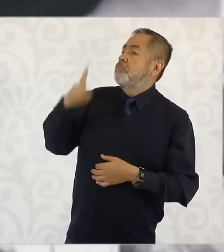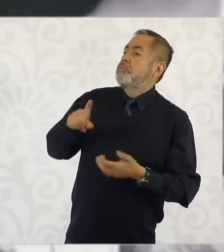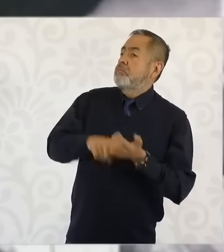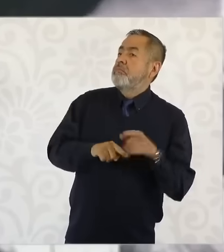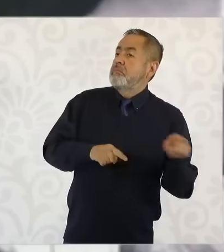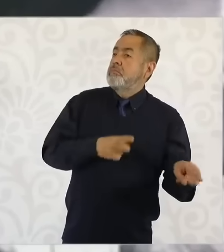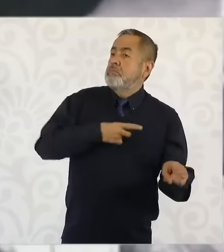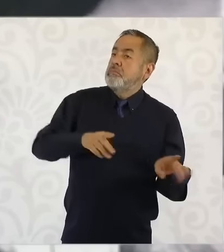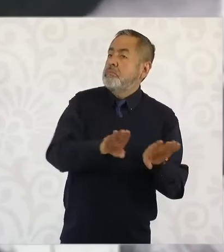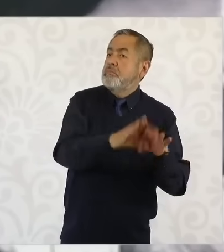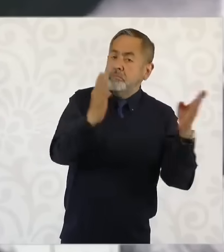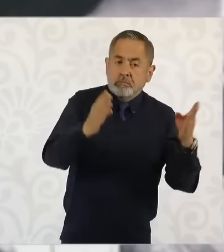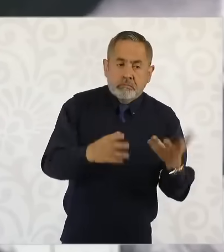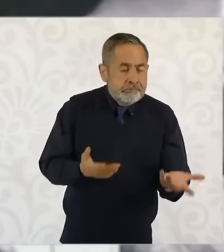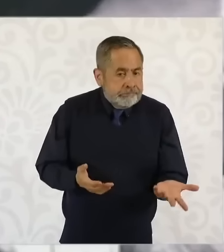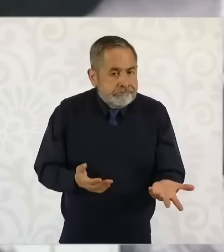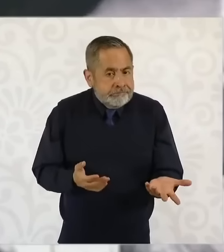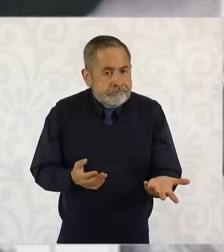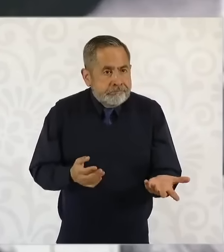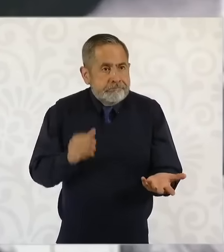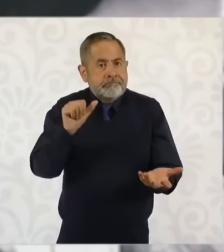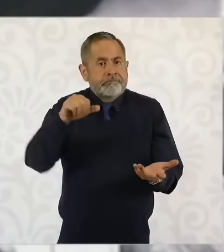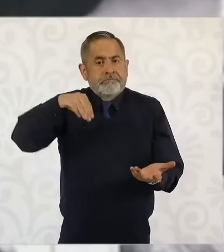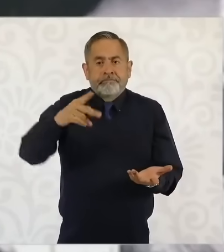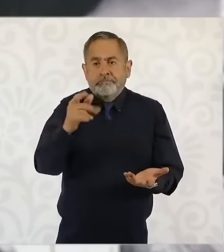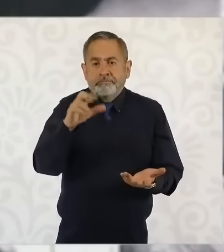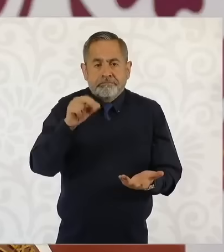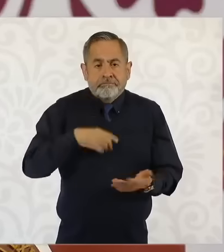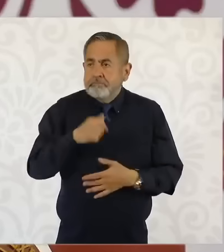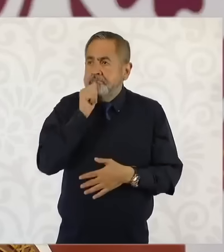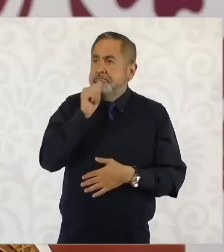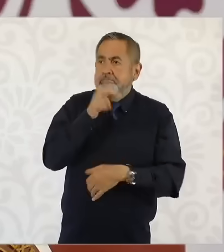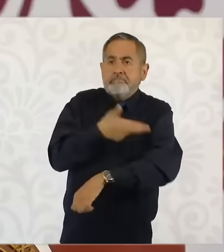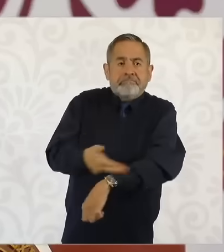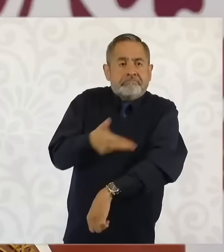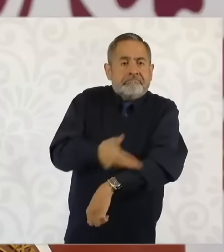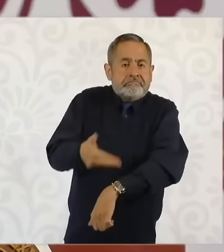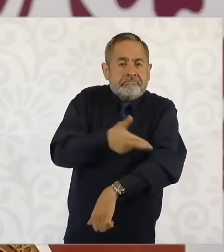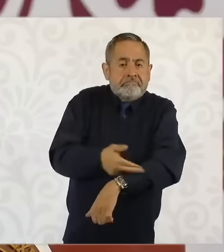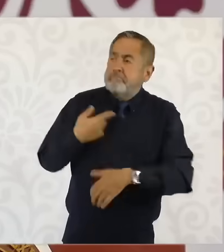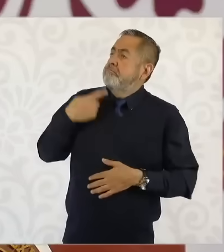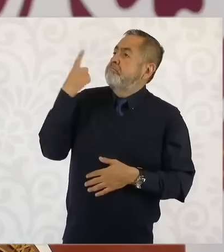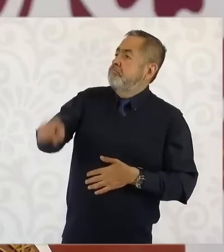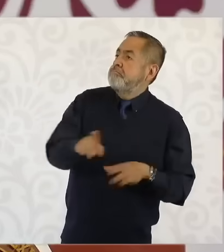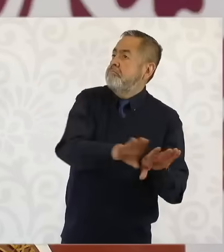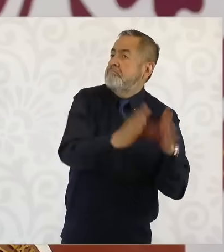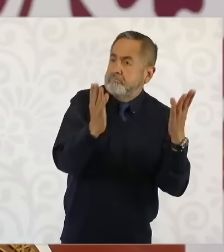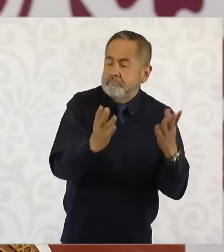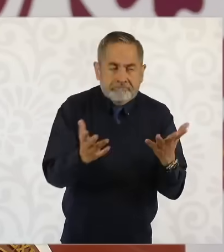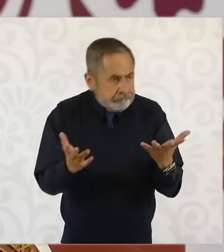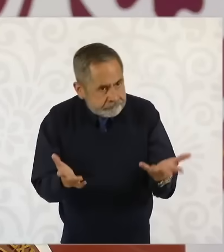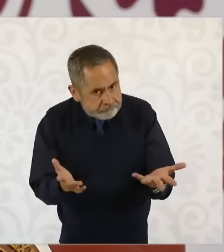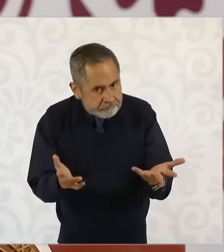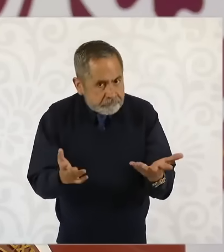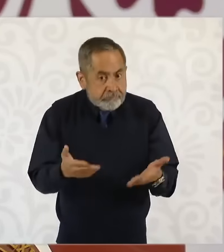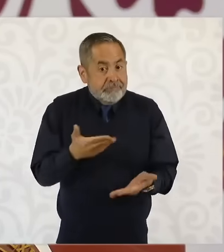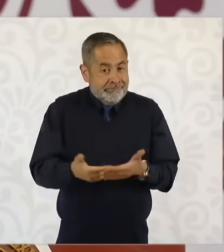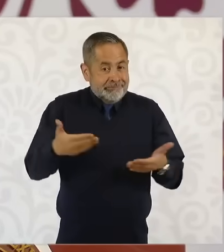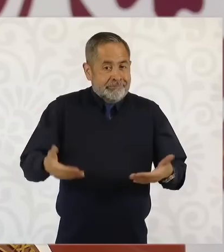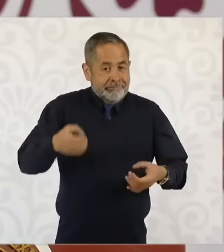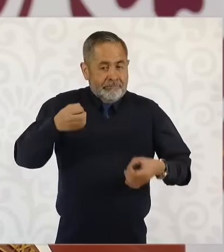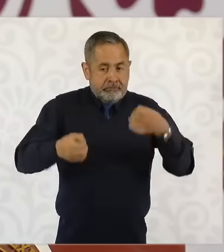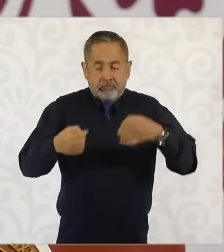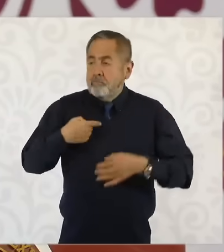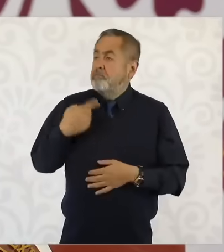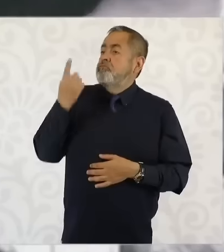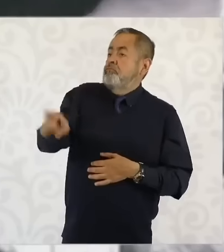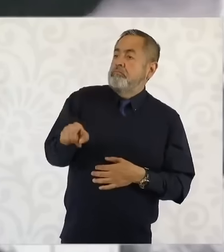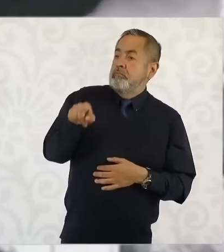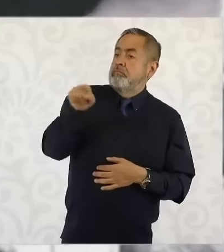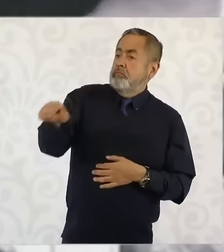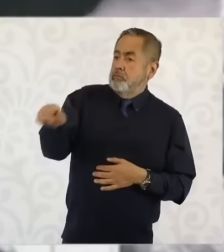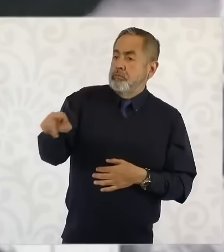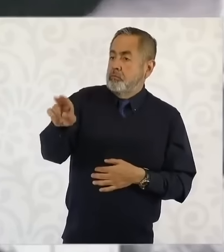juicio de amparo no se ha hecho está por hacerse ahora ya están ordenando a la WIF que desincorpore